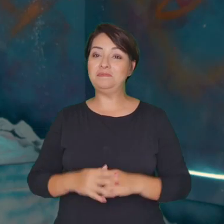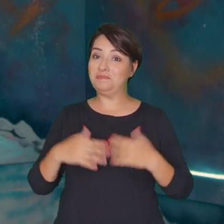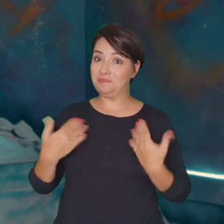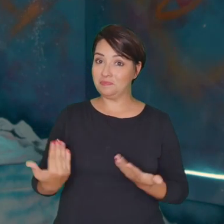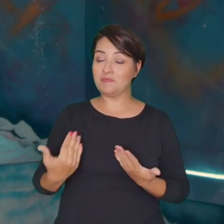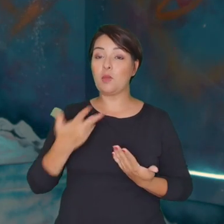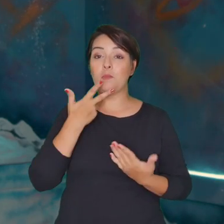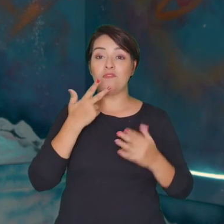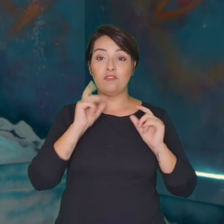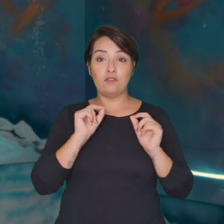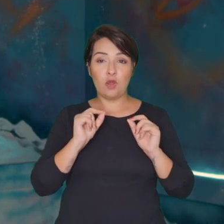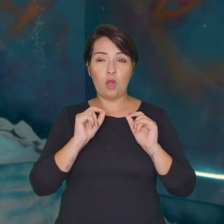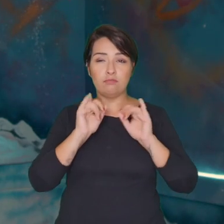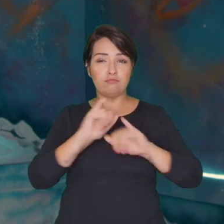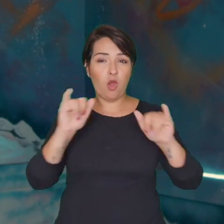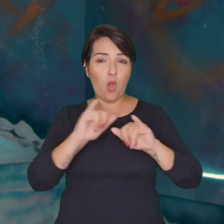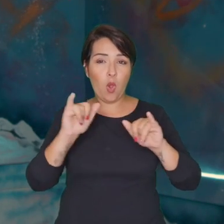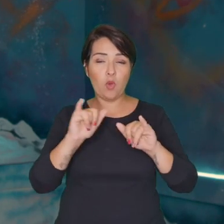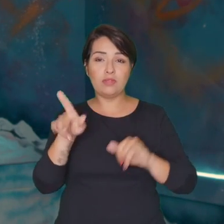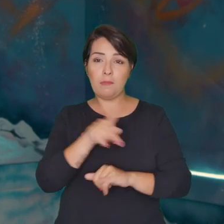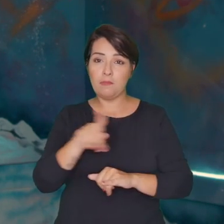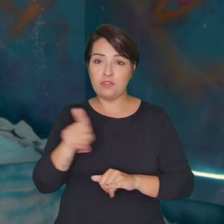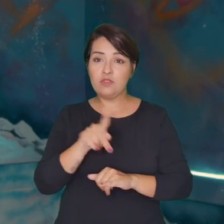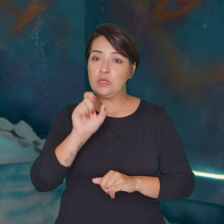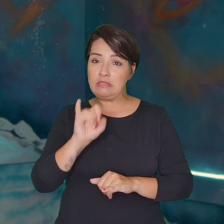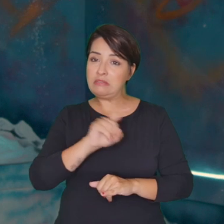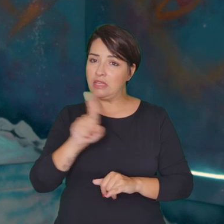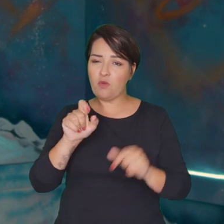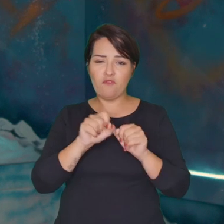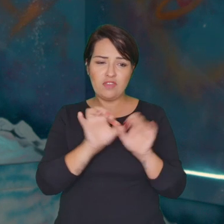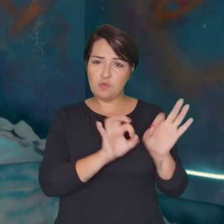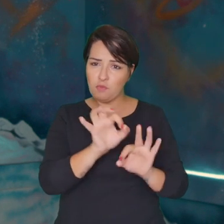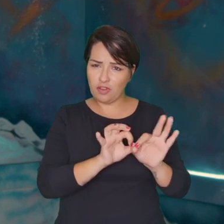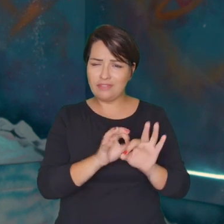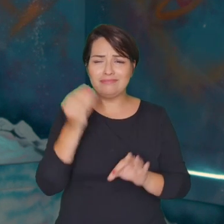Então, assim, eu diria para os professores que ainda não fizeram esse tipo de projeto que tenta fazer